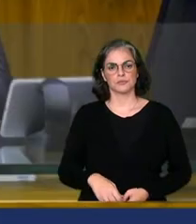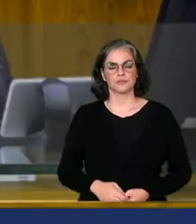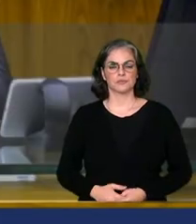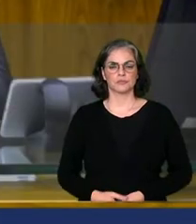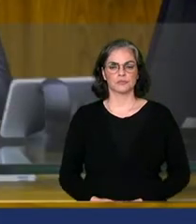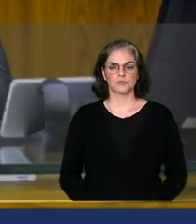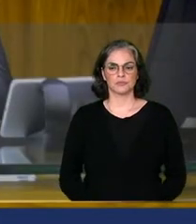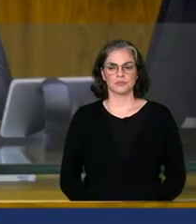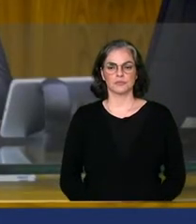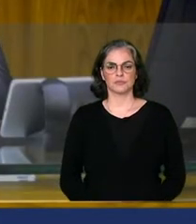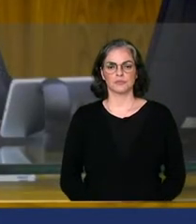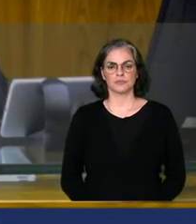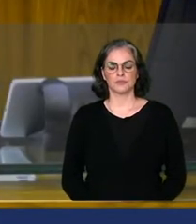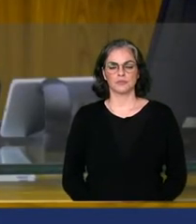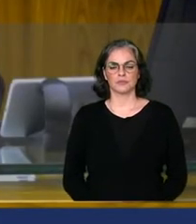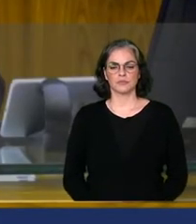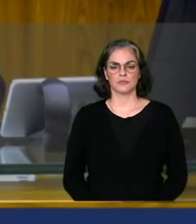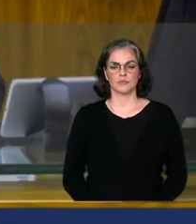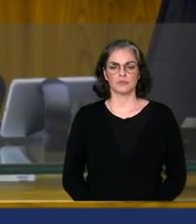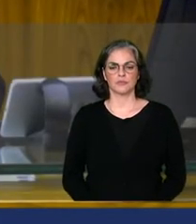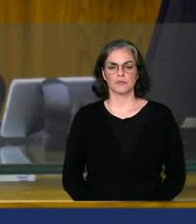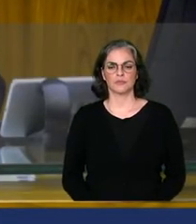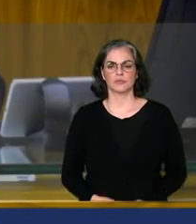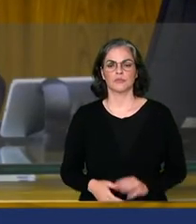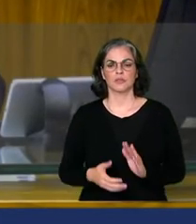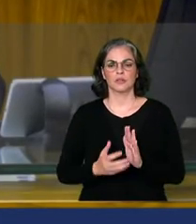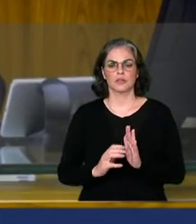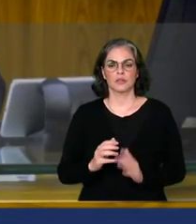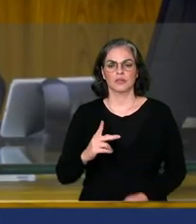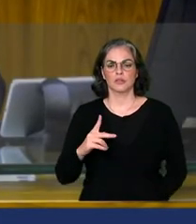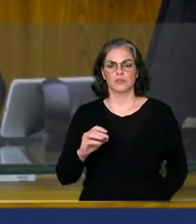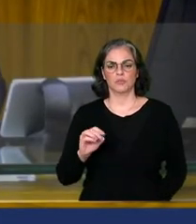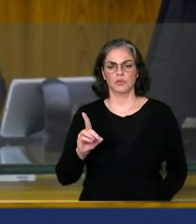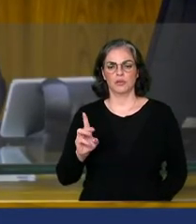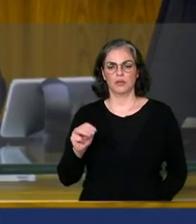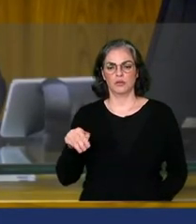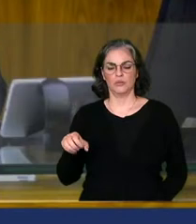DA DESTREZA, DO TALENTO, DO DEPUTADO JOSÉGUIMARÃES, O